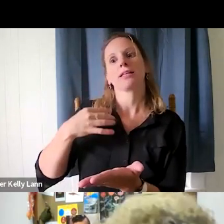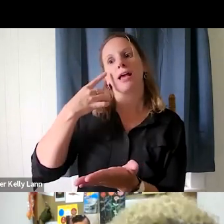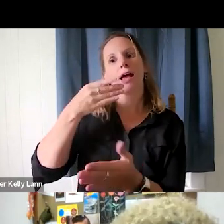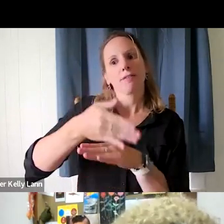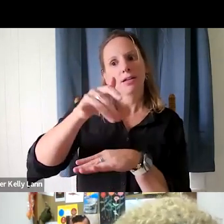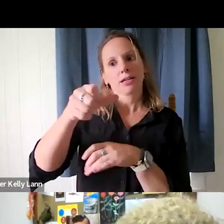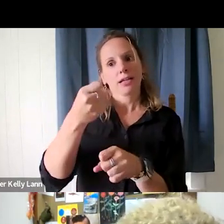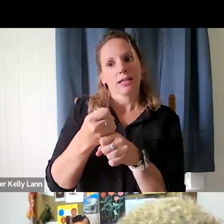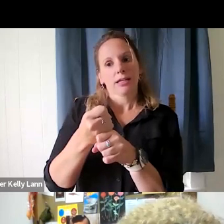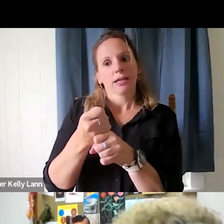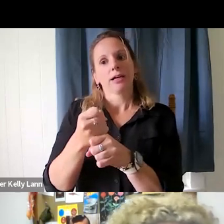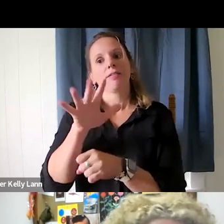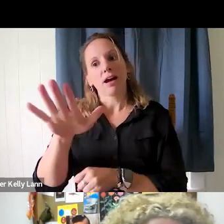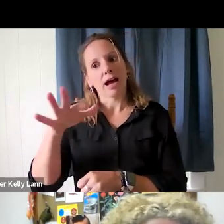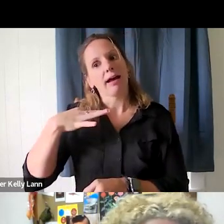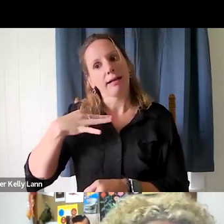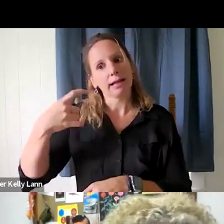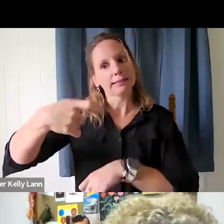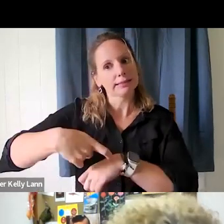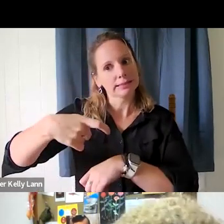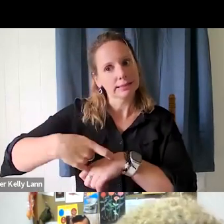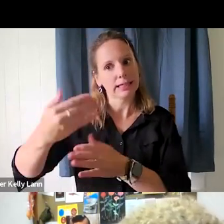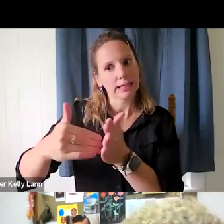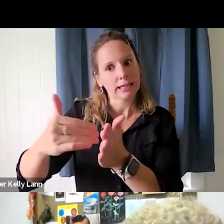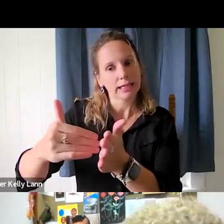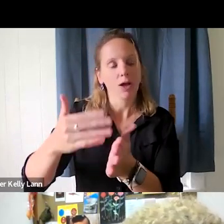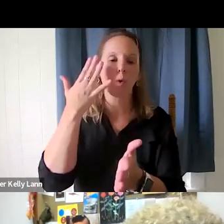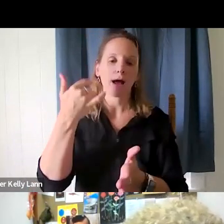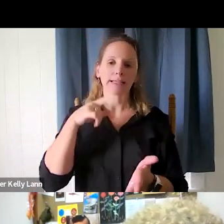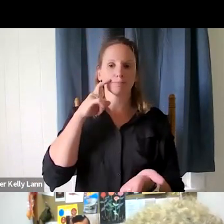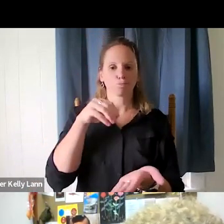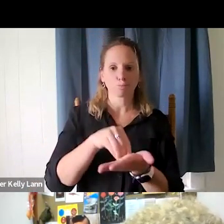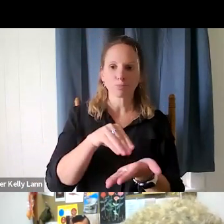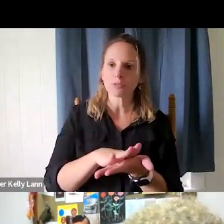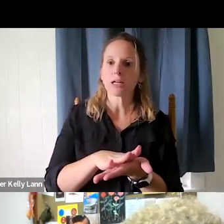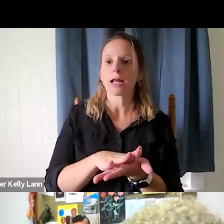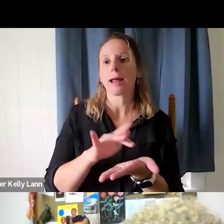Así que por eso tenemos que abordarlo en nuestro informe de resumen médico porque como dijo Bug,